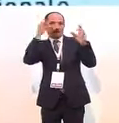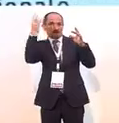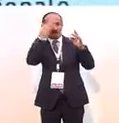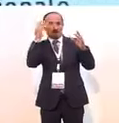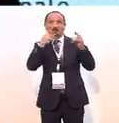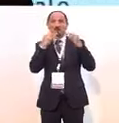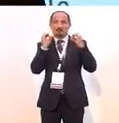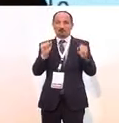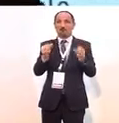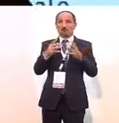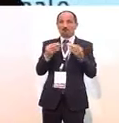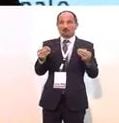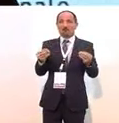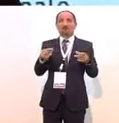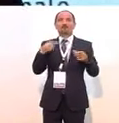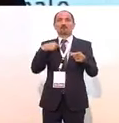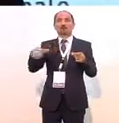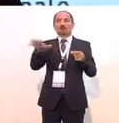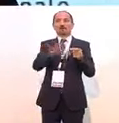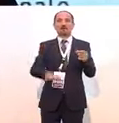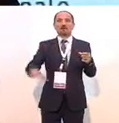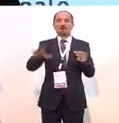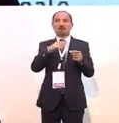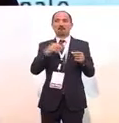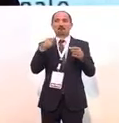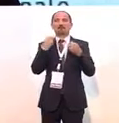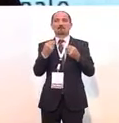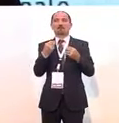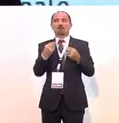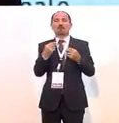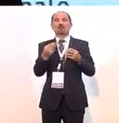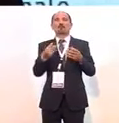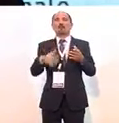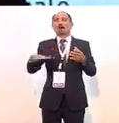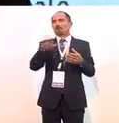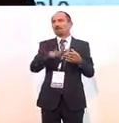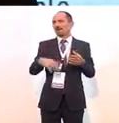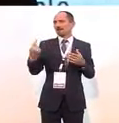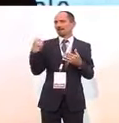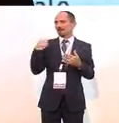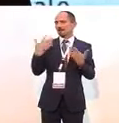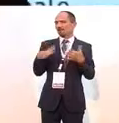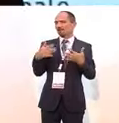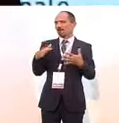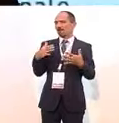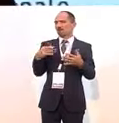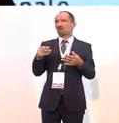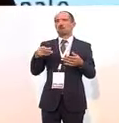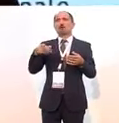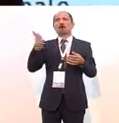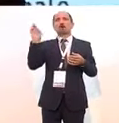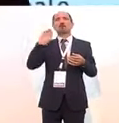Qui si è discusso di ambiente anche in modo diverso. Ieri Rossella Muroni, presidente